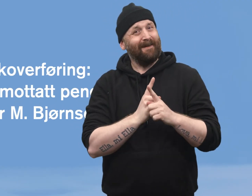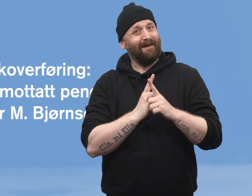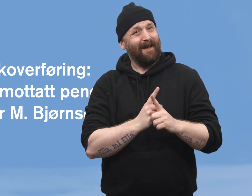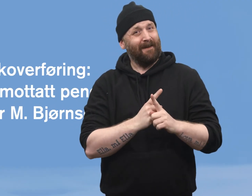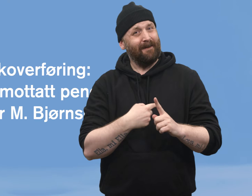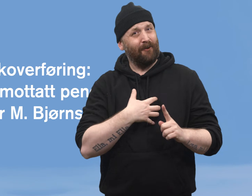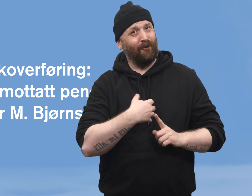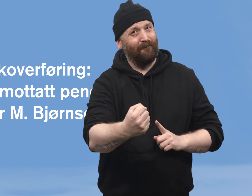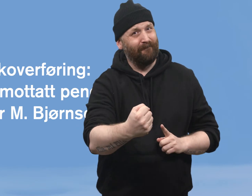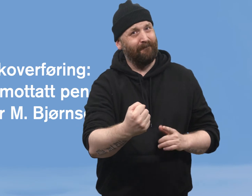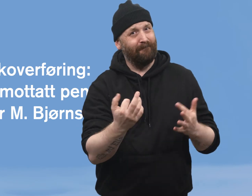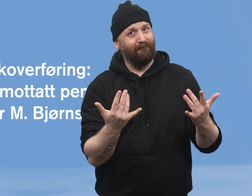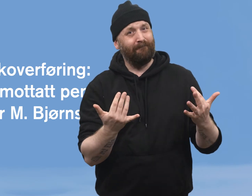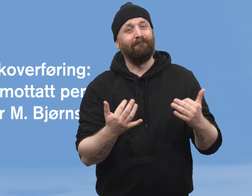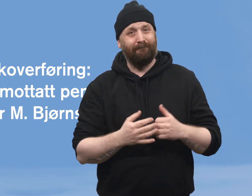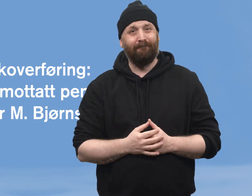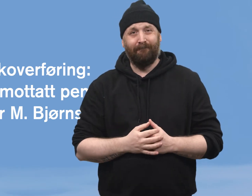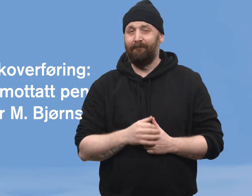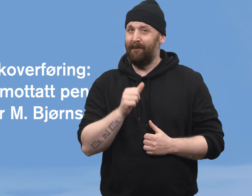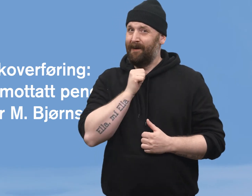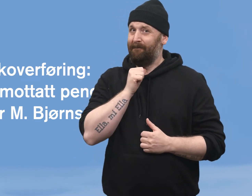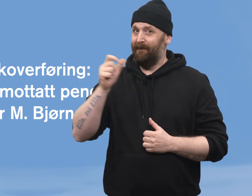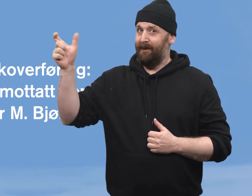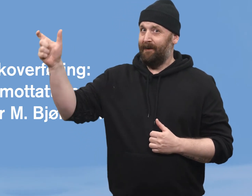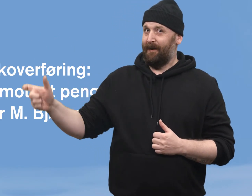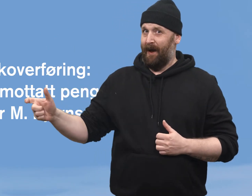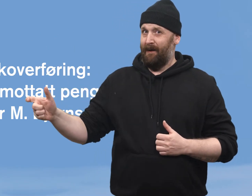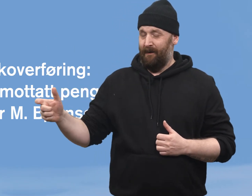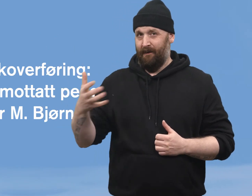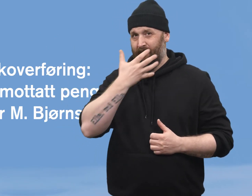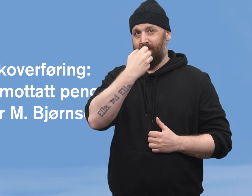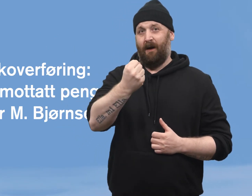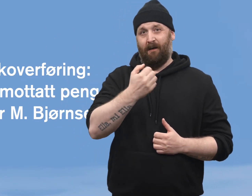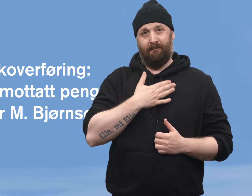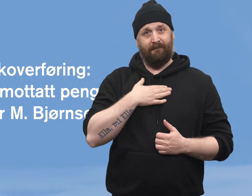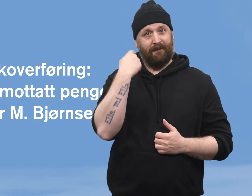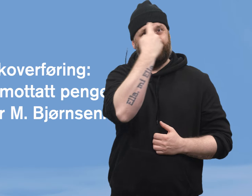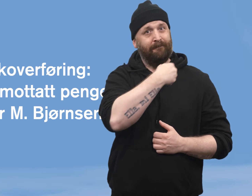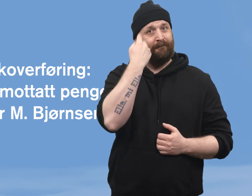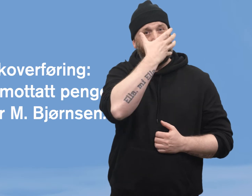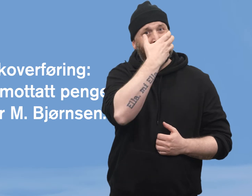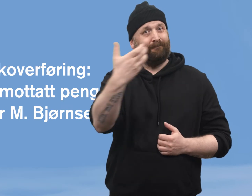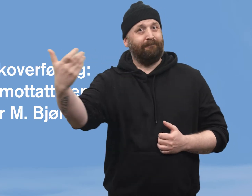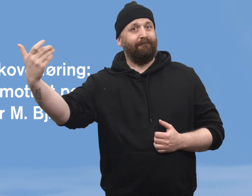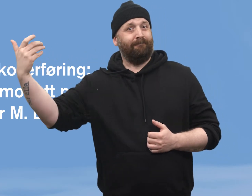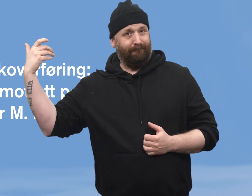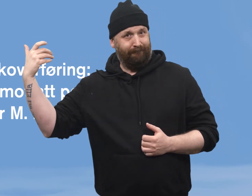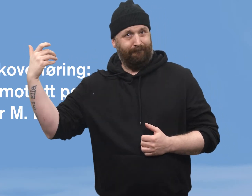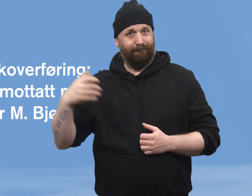Identitetstyveri. Hva er det? Et eksempel på identitetstyveri er hvis kriminelle bruker mitt bilde og -